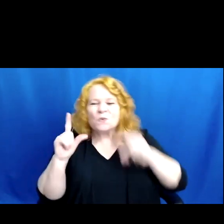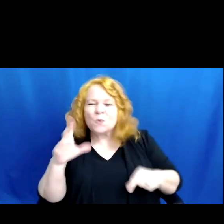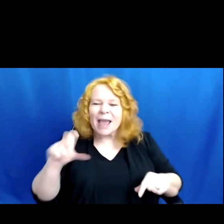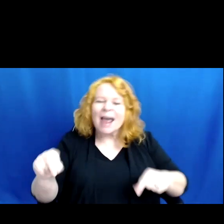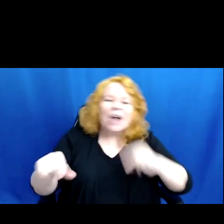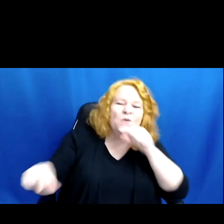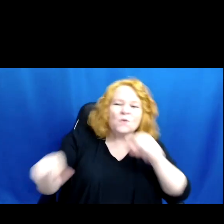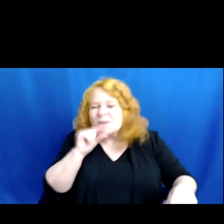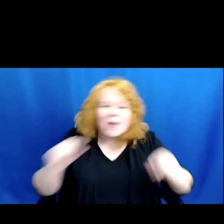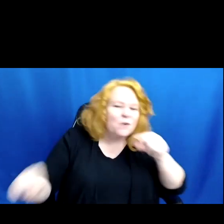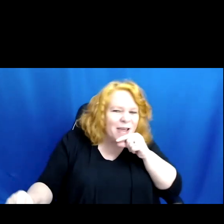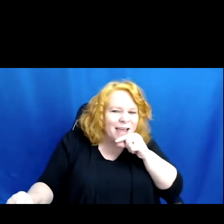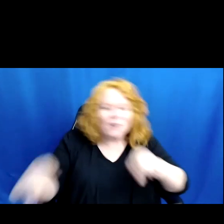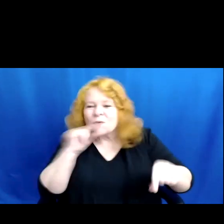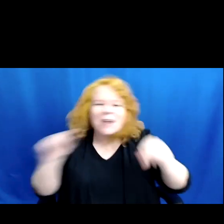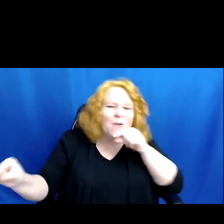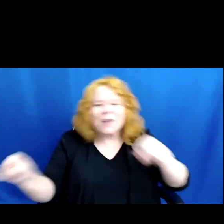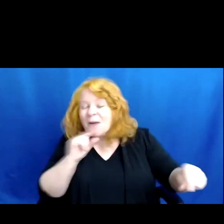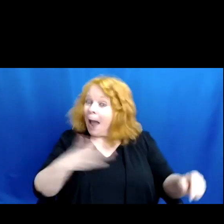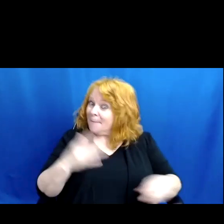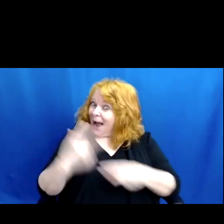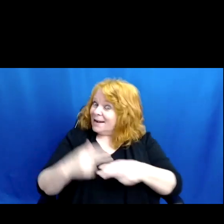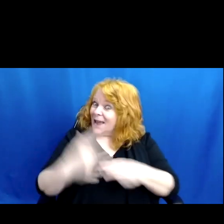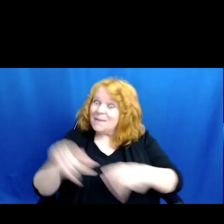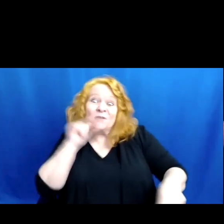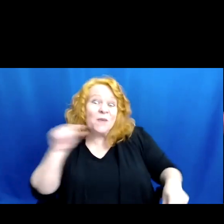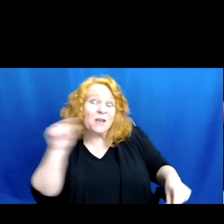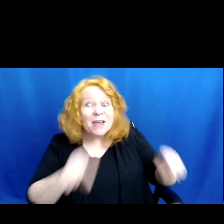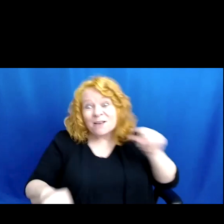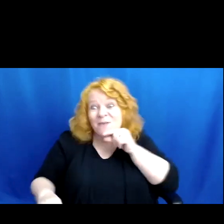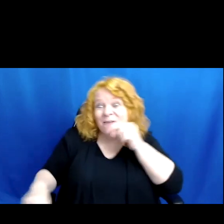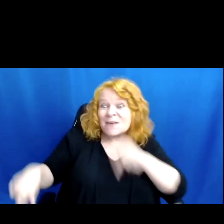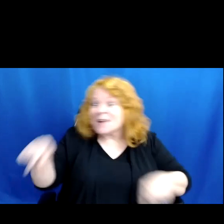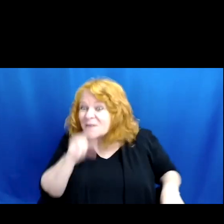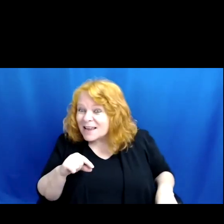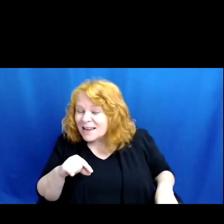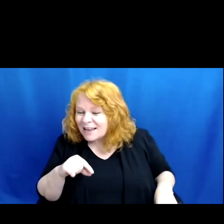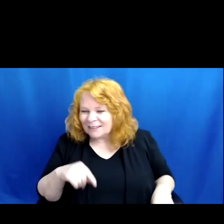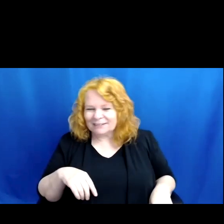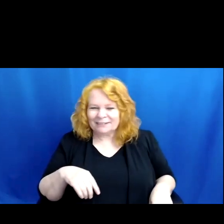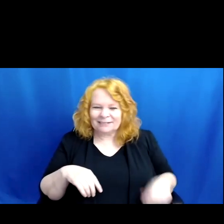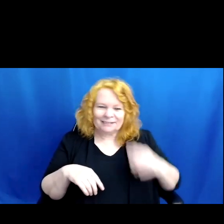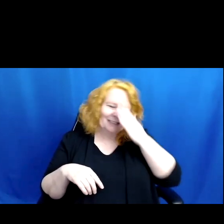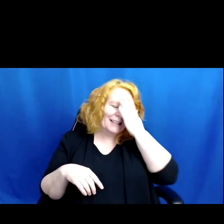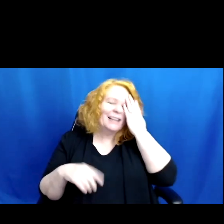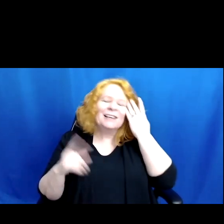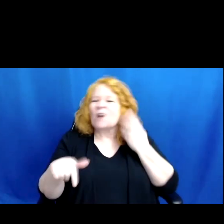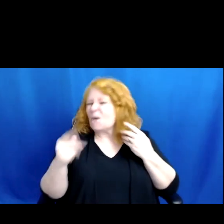My name is Gwyn, Gwyn, Gwyn, Gwyn Gwynnie, Gwyn, Gwyn. So I’ve said it a few times.